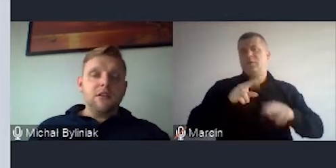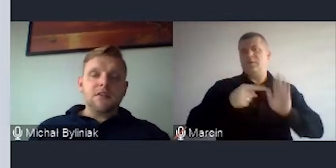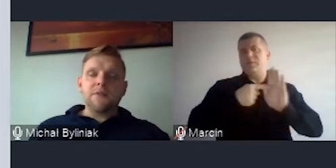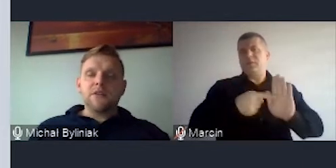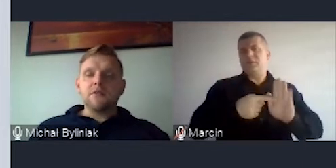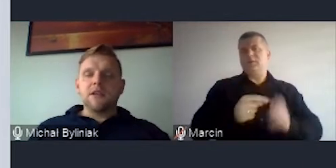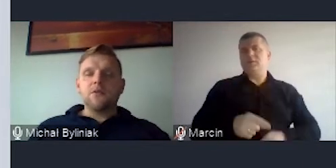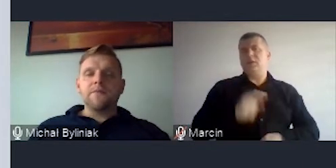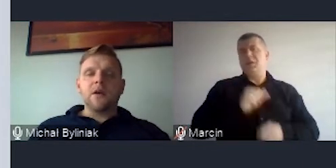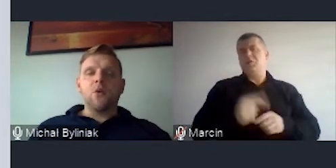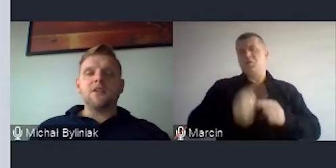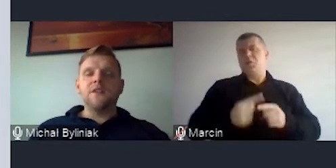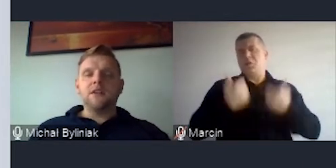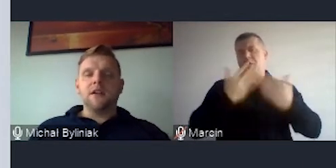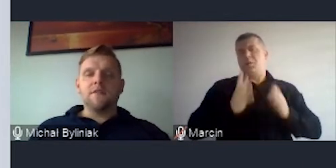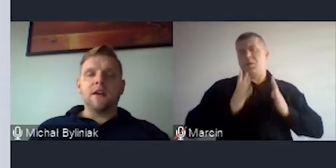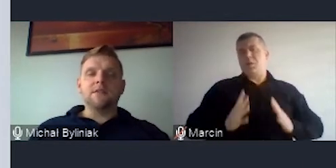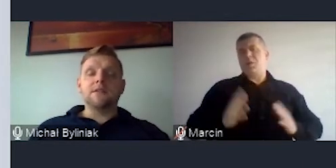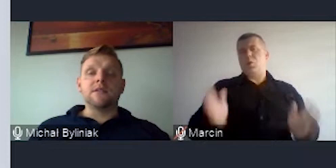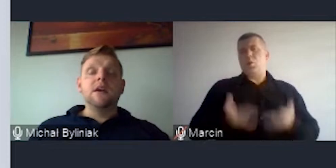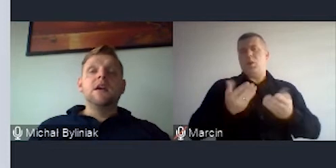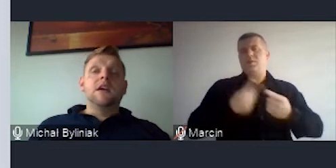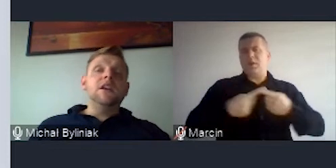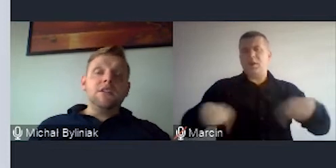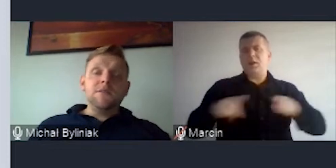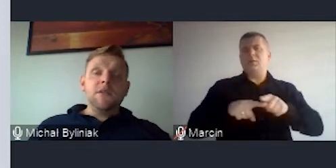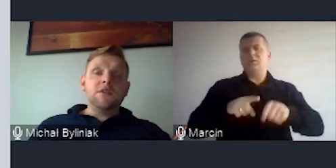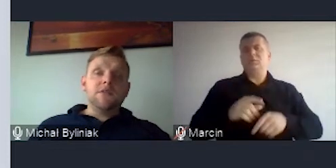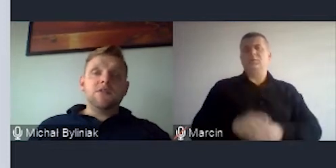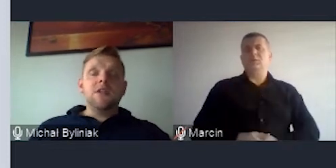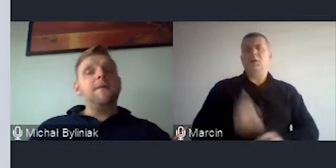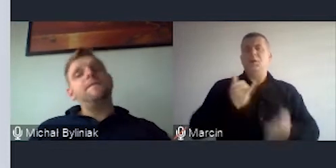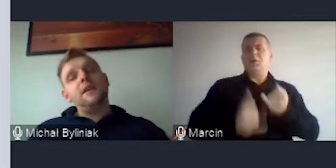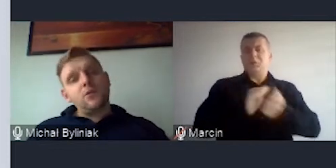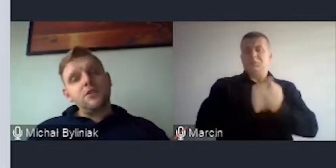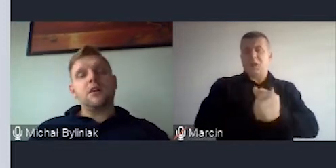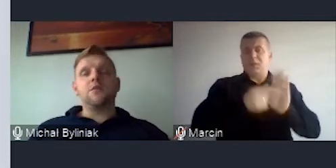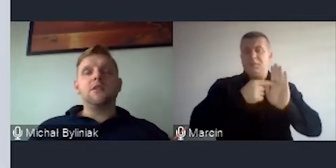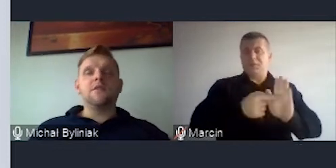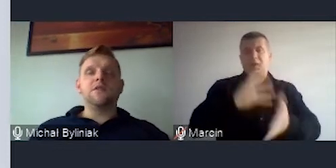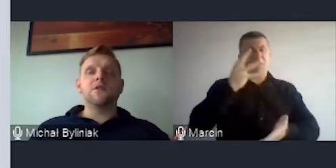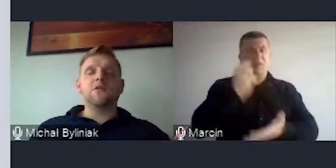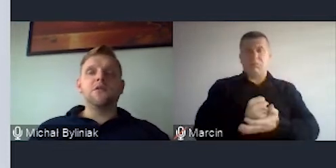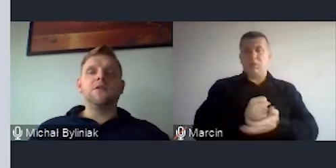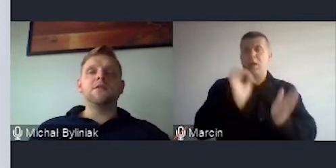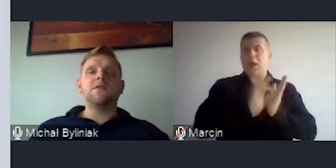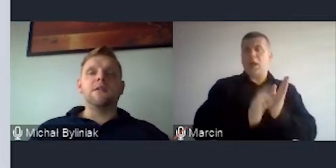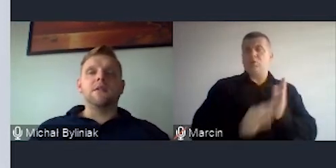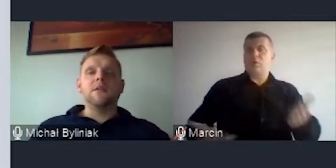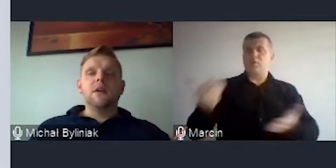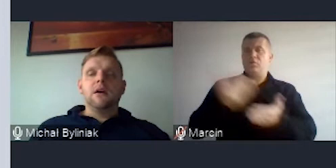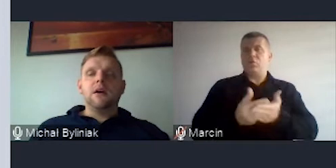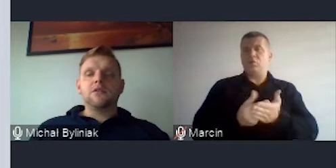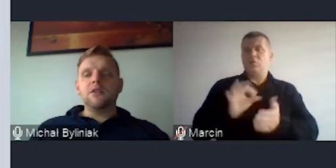Jest to pewnego rodzaju ułatwienie w realizacji. Jeśli zmienią się wytyczne, nie musicie aktualizować wniosku o dofinansowanie.